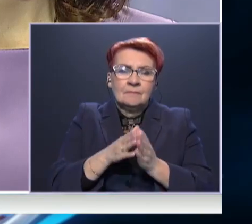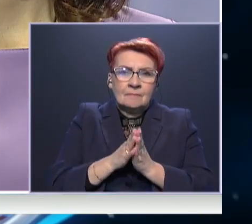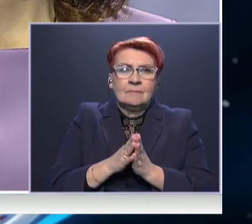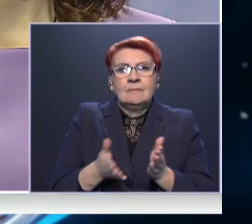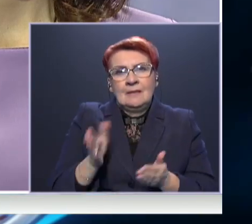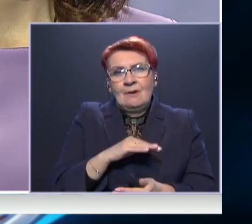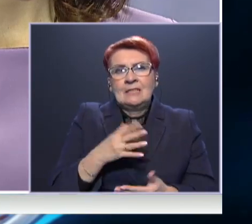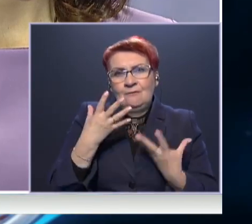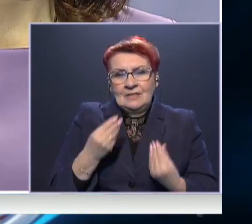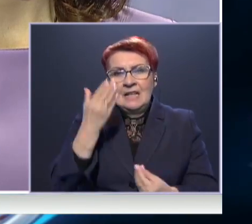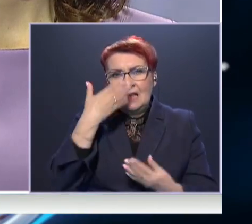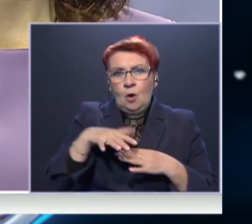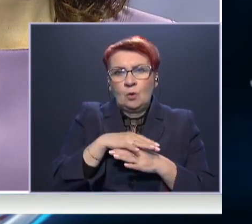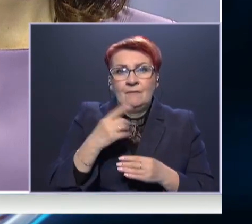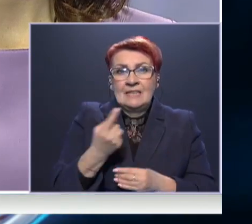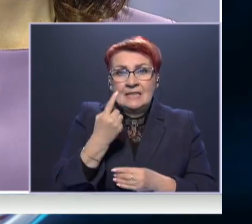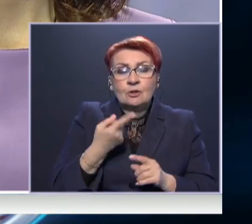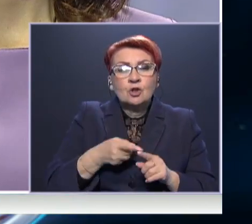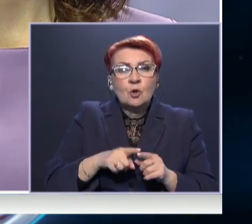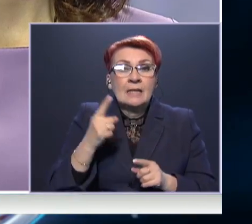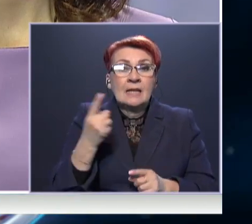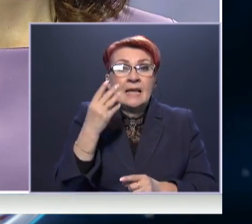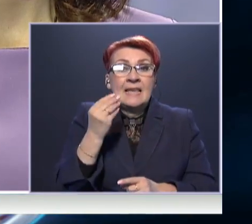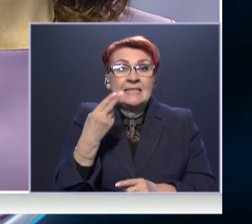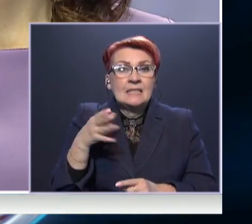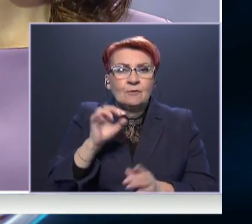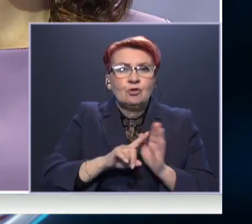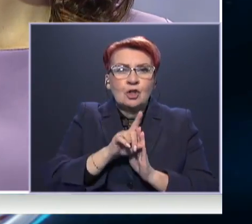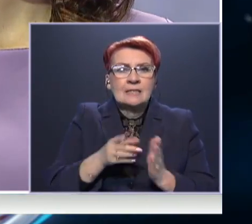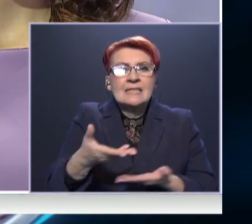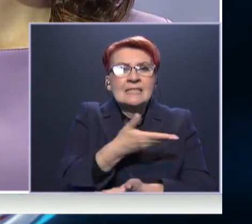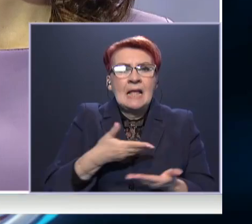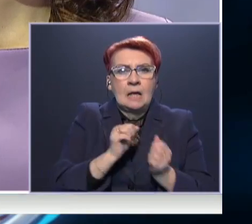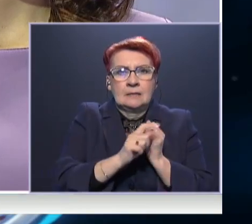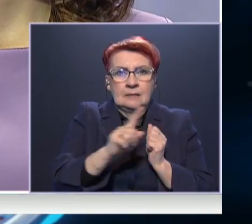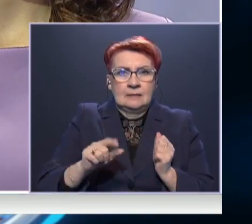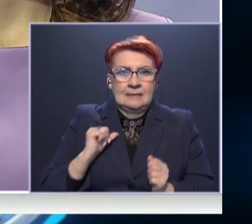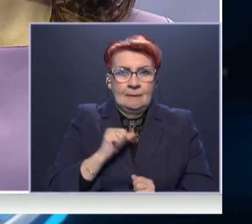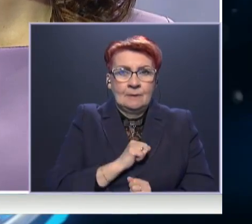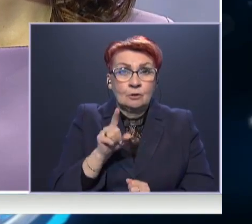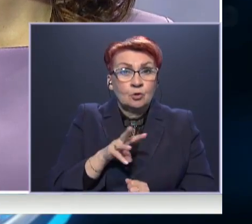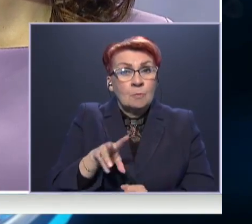единства думать о том что единство начинается с нас самих с того что мы можем делать там где мы поставлены